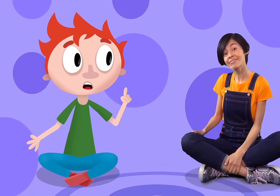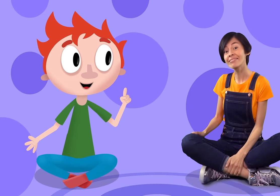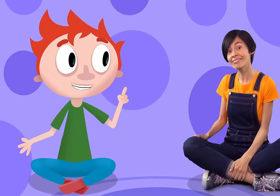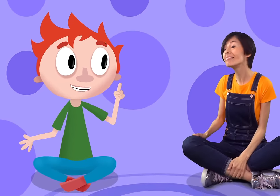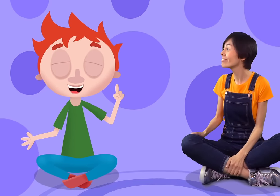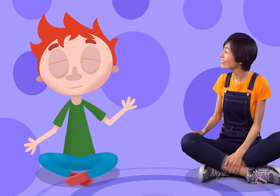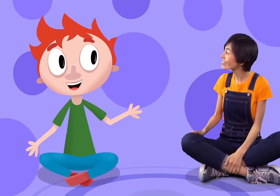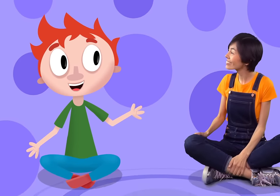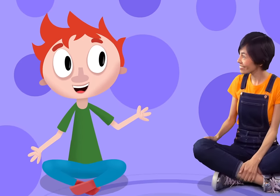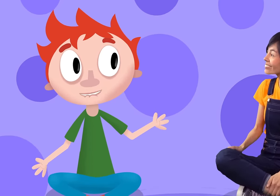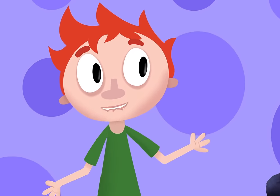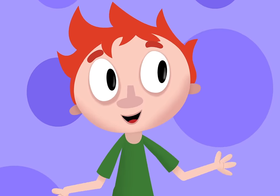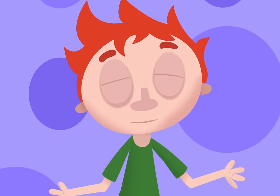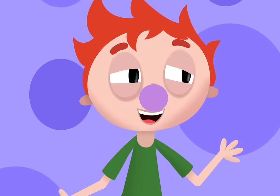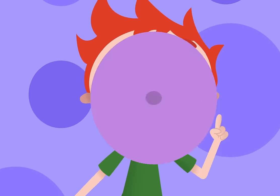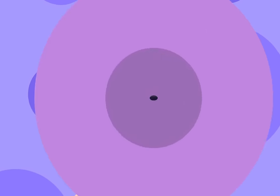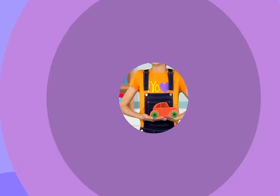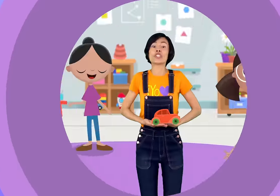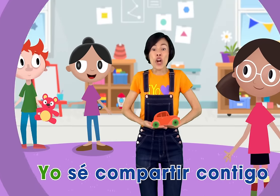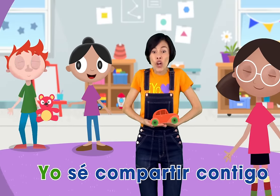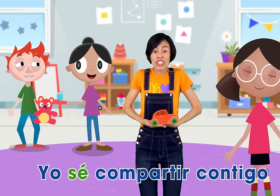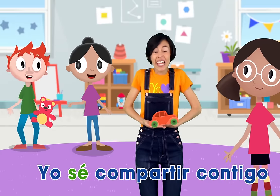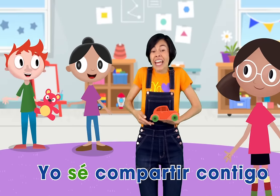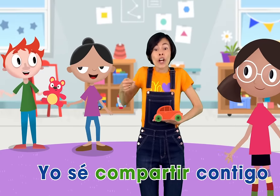Soy paciente.